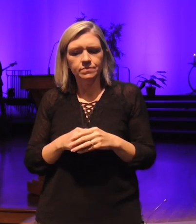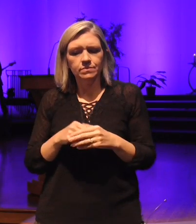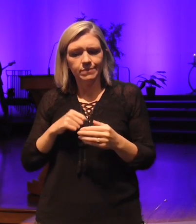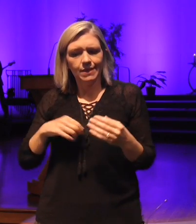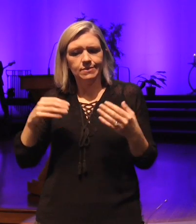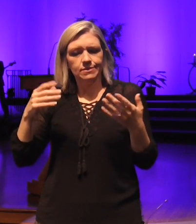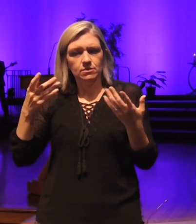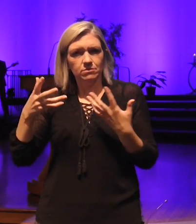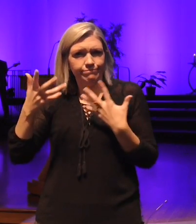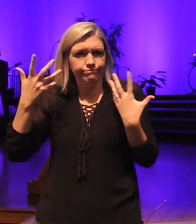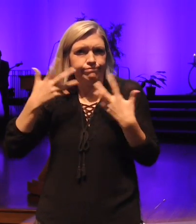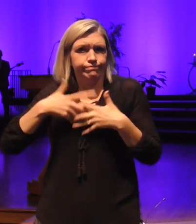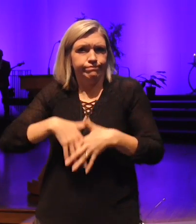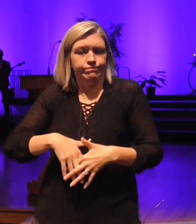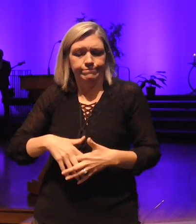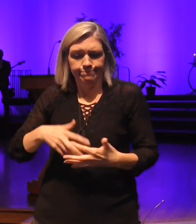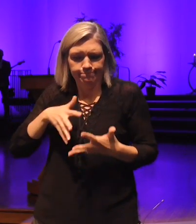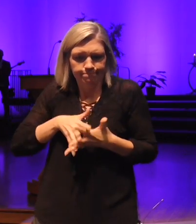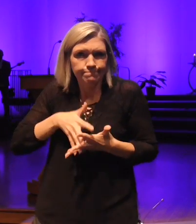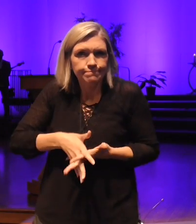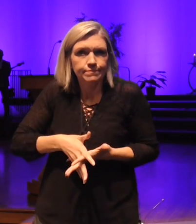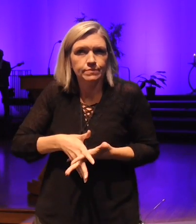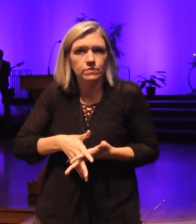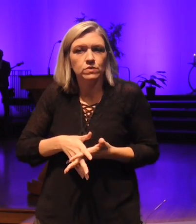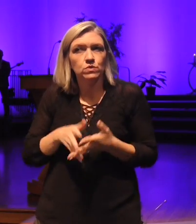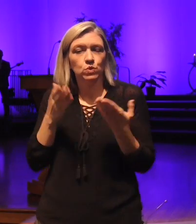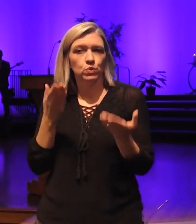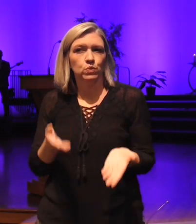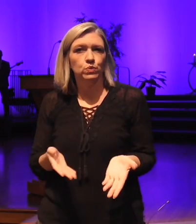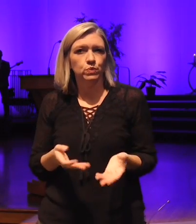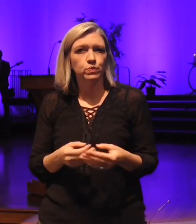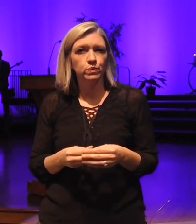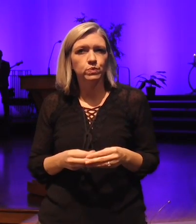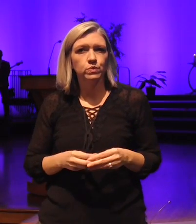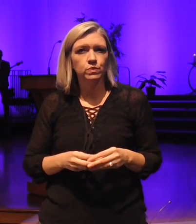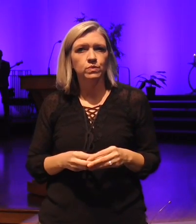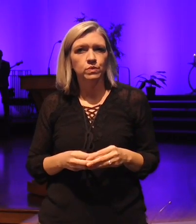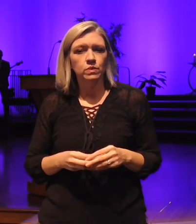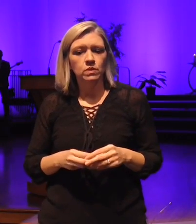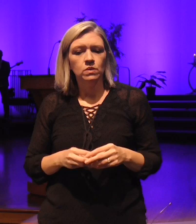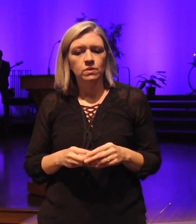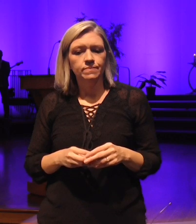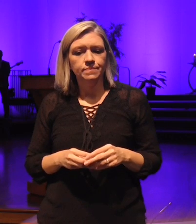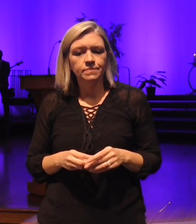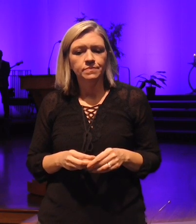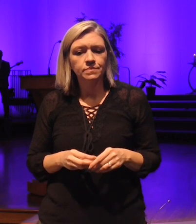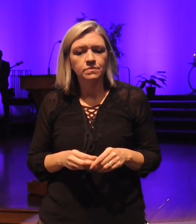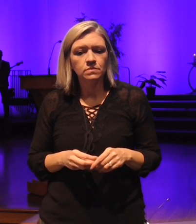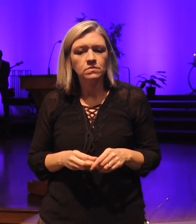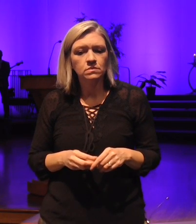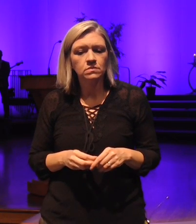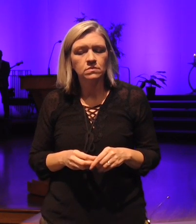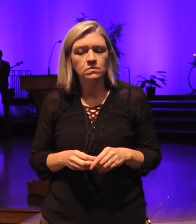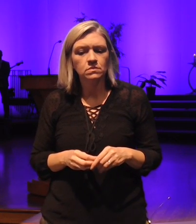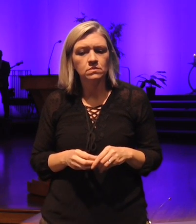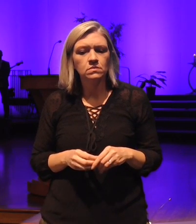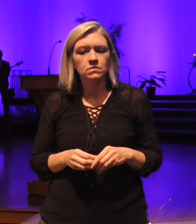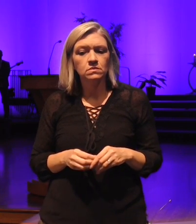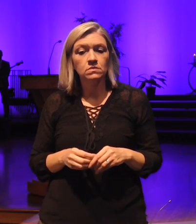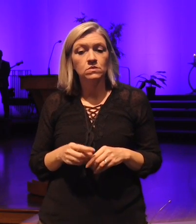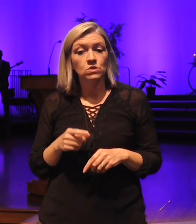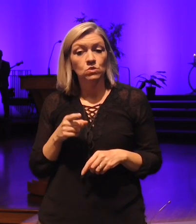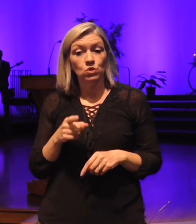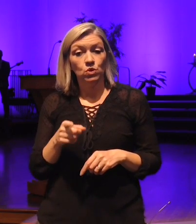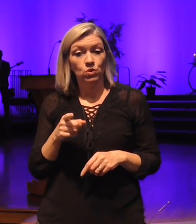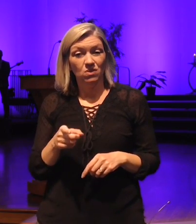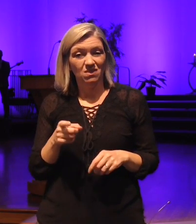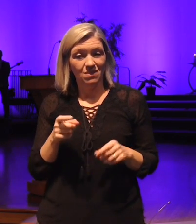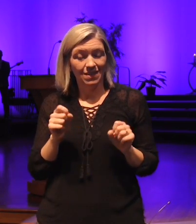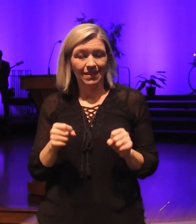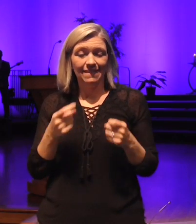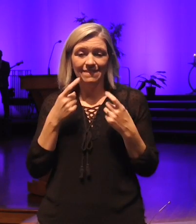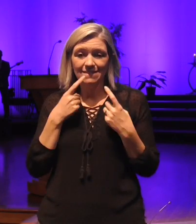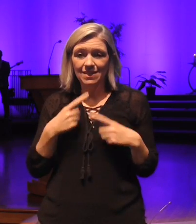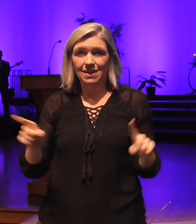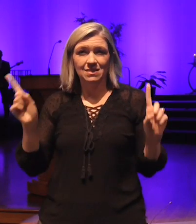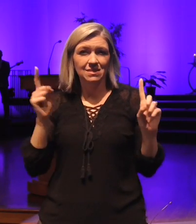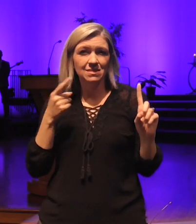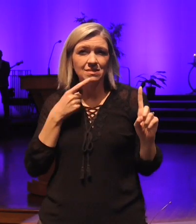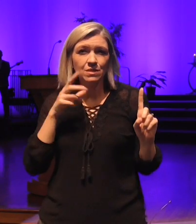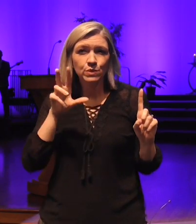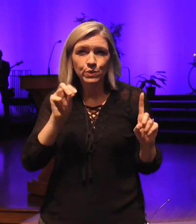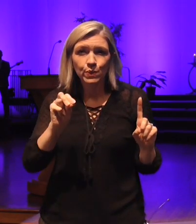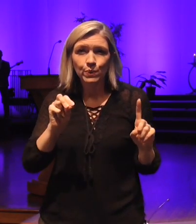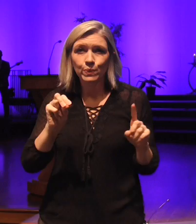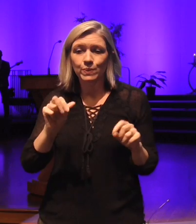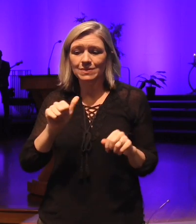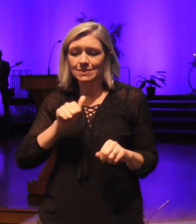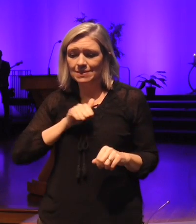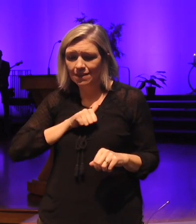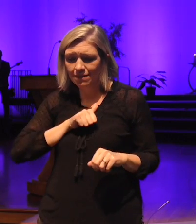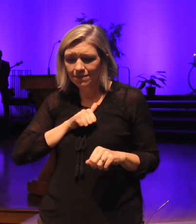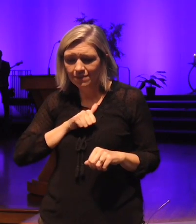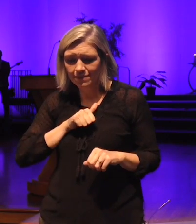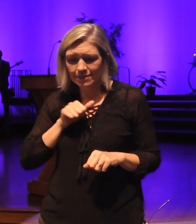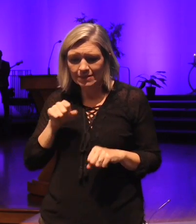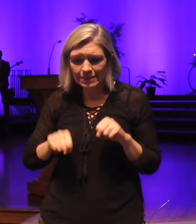ti y que cuando finalmente digas no a las dudas, no a las ideas limitadas, no a aquello que ya no